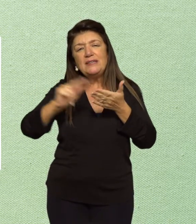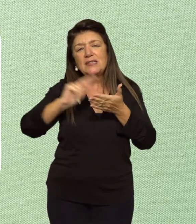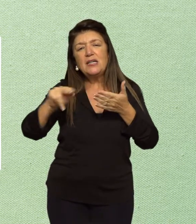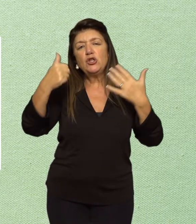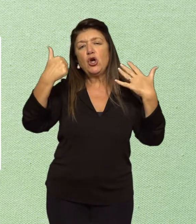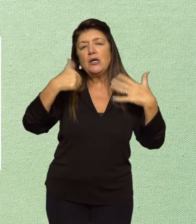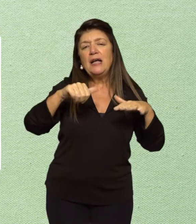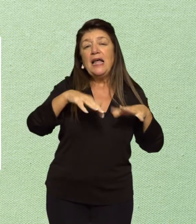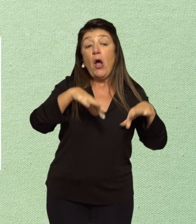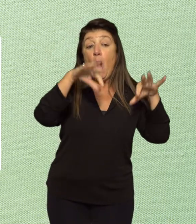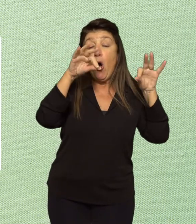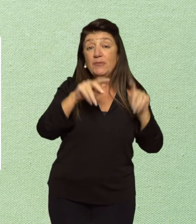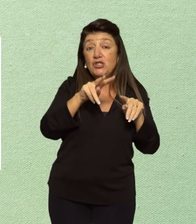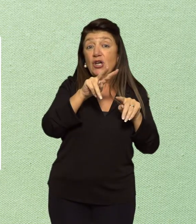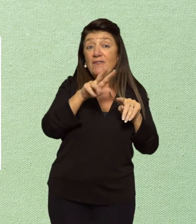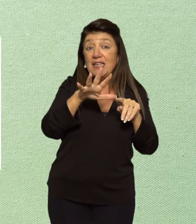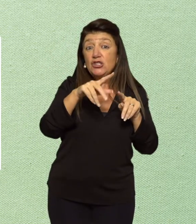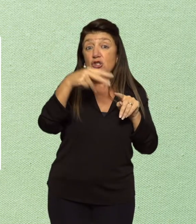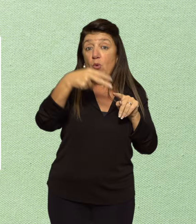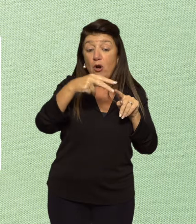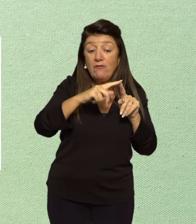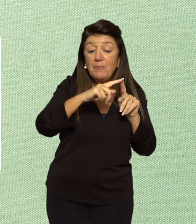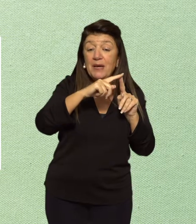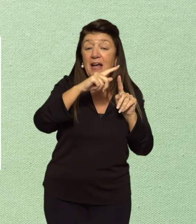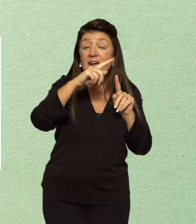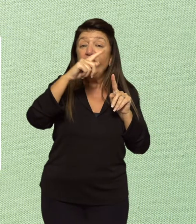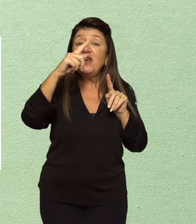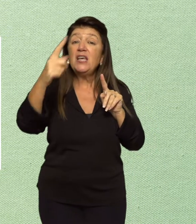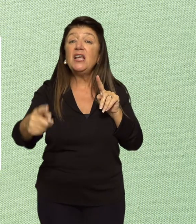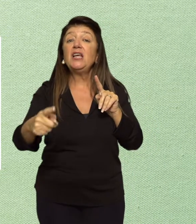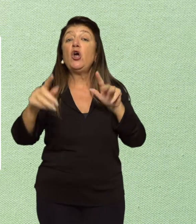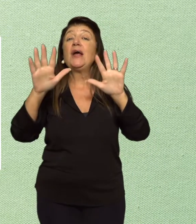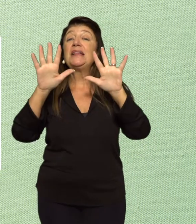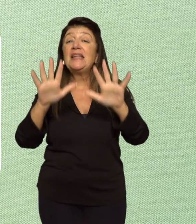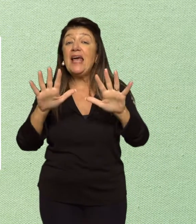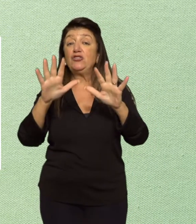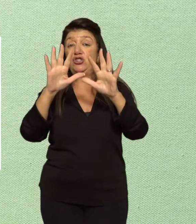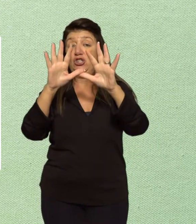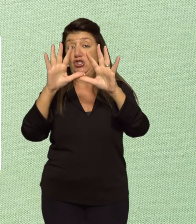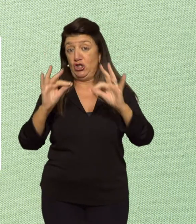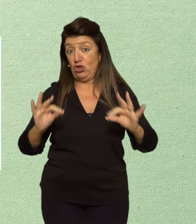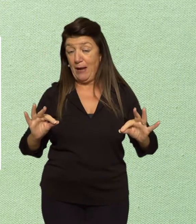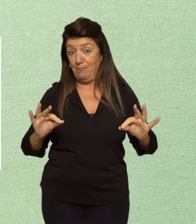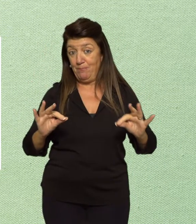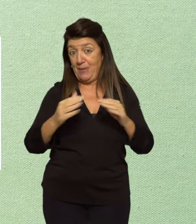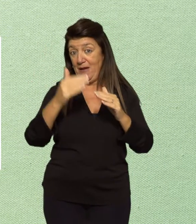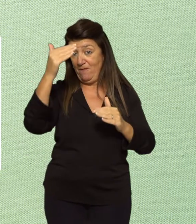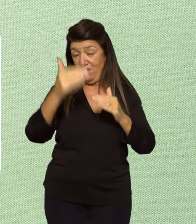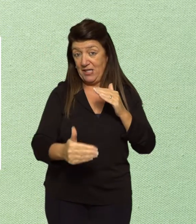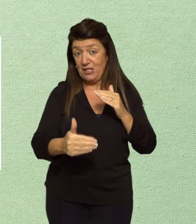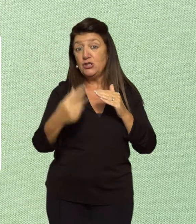inizia il 25 novembre, così 16 giorni finiscono il 10 dicembre che appunto è la giornata per i